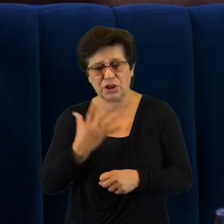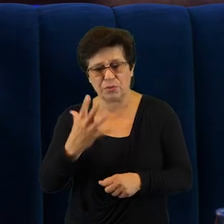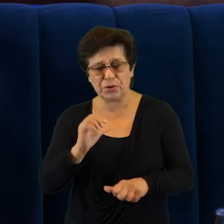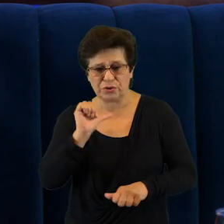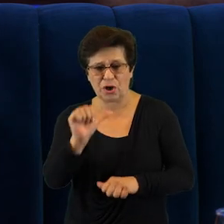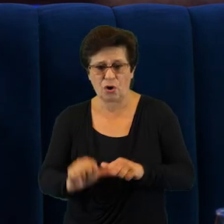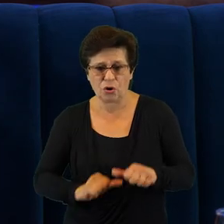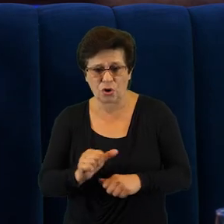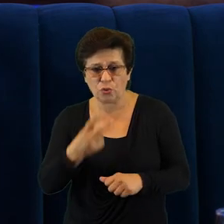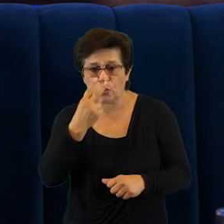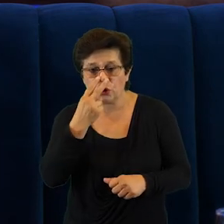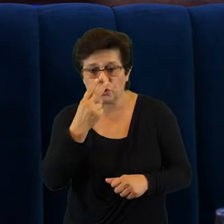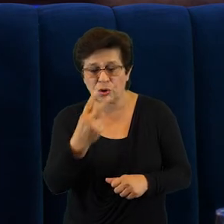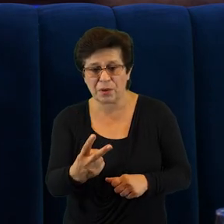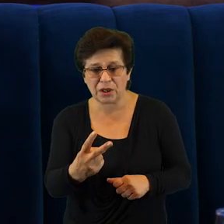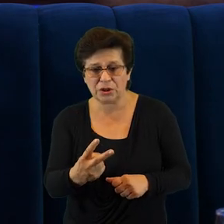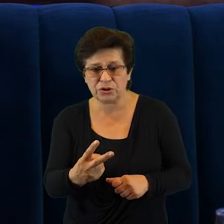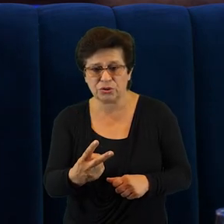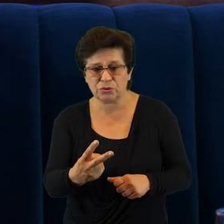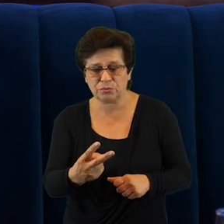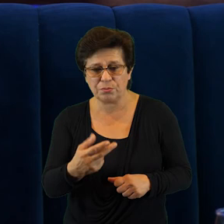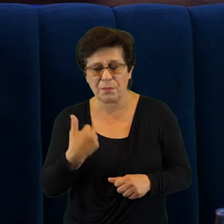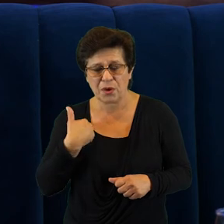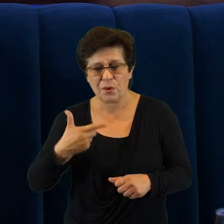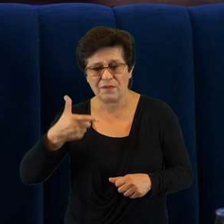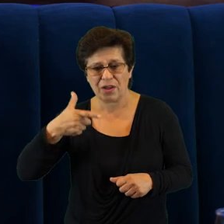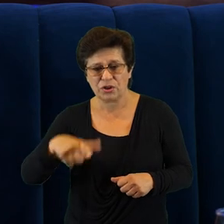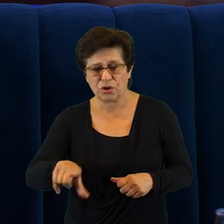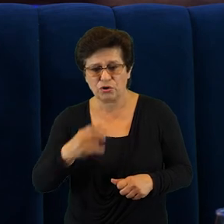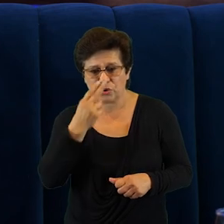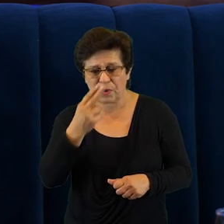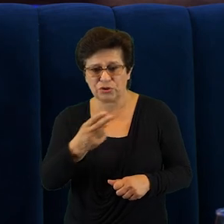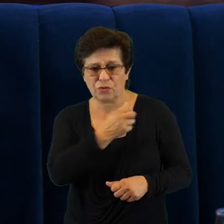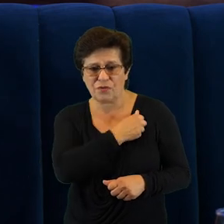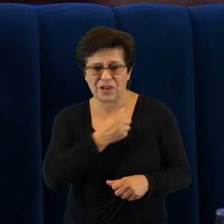był dwa tygodnie i kiedy zobaczył tę Warszawę zburzoną,